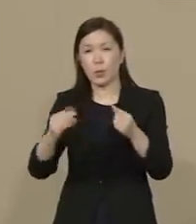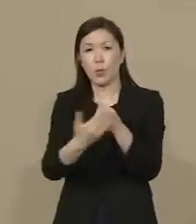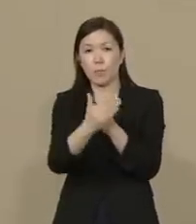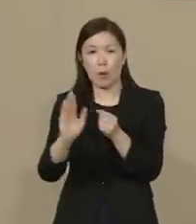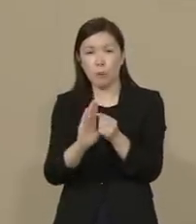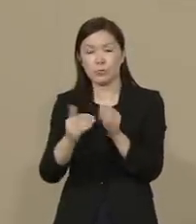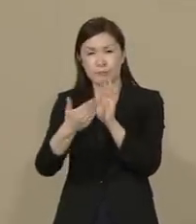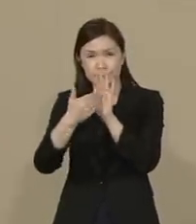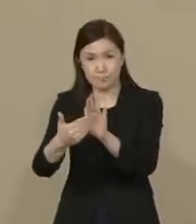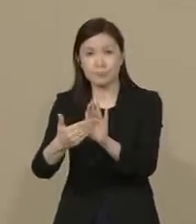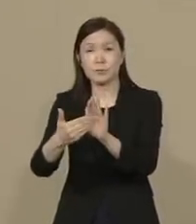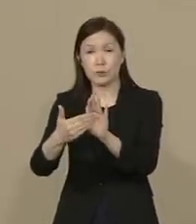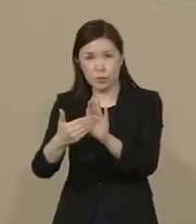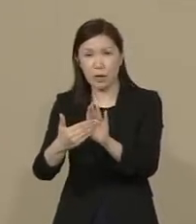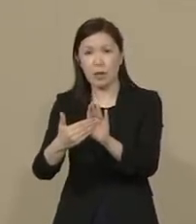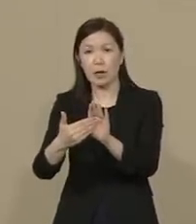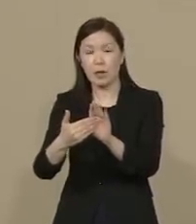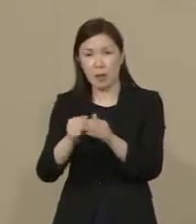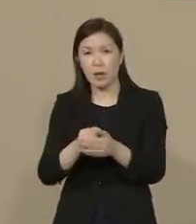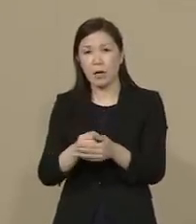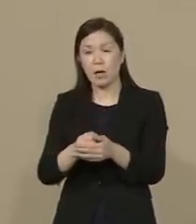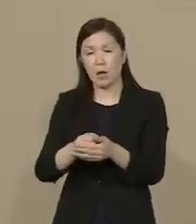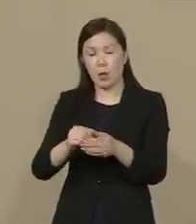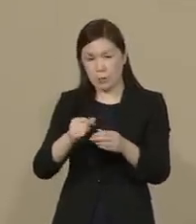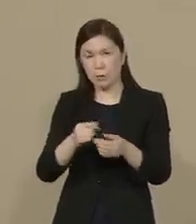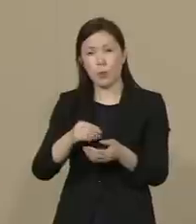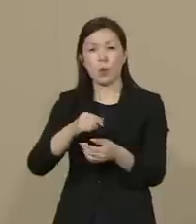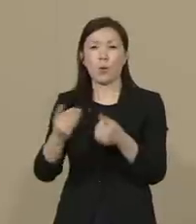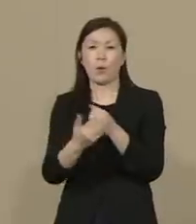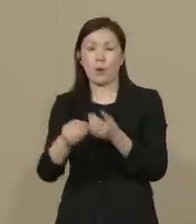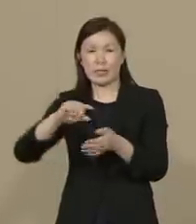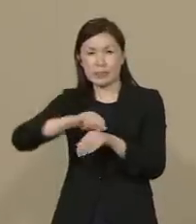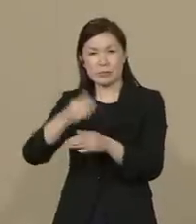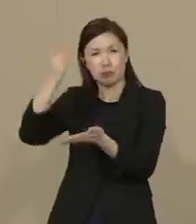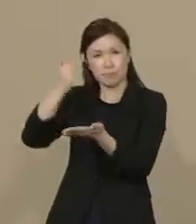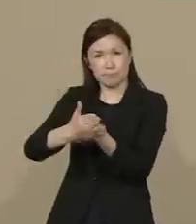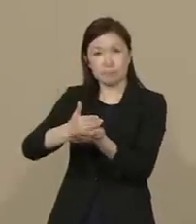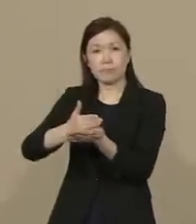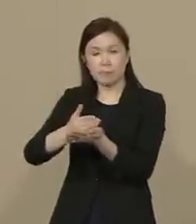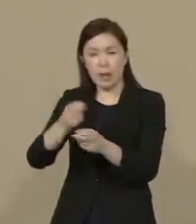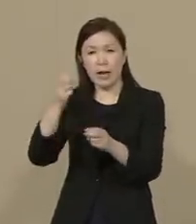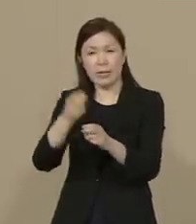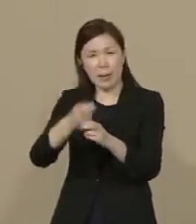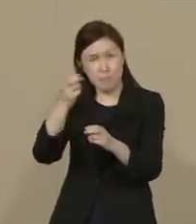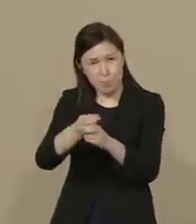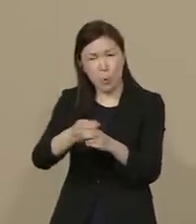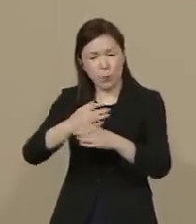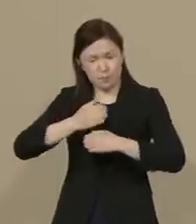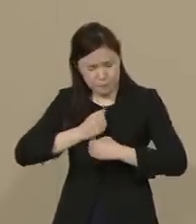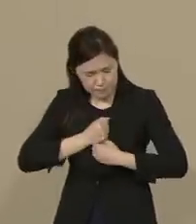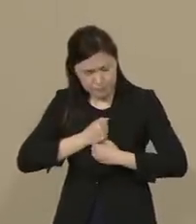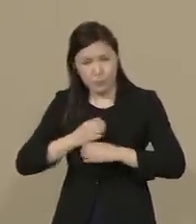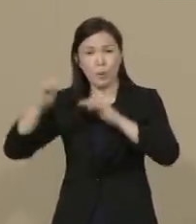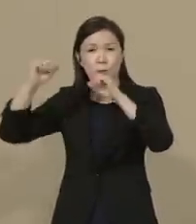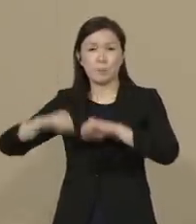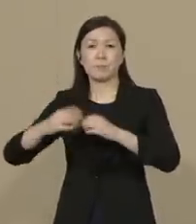武力行使の厳格な 歯止めを盛り込み 憲法の枠を超えないことを 明確にしました